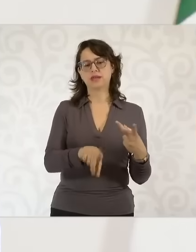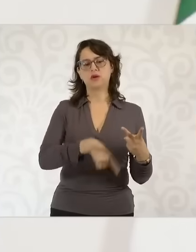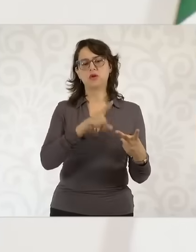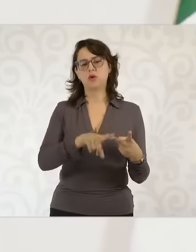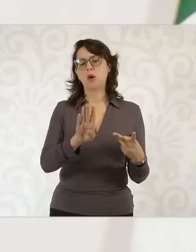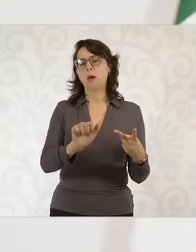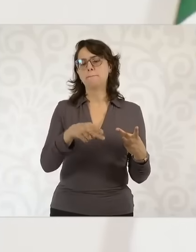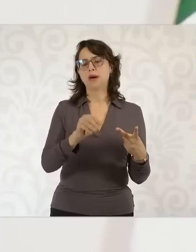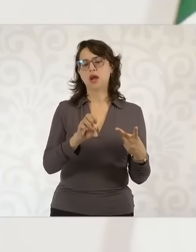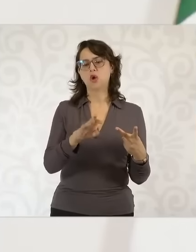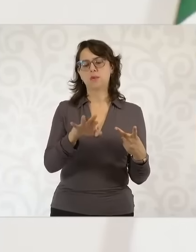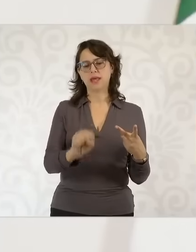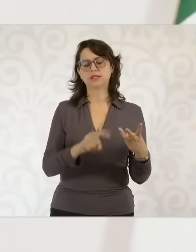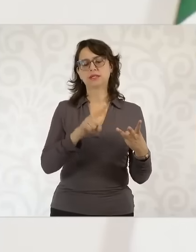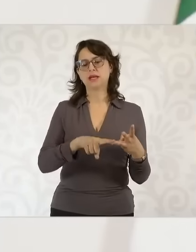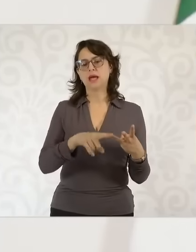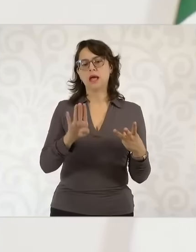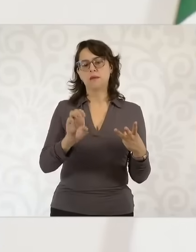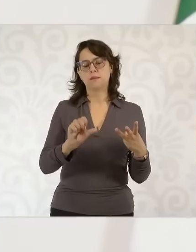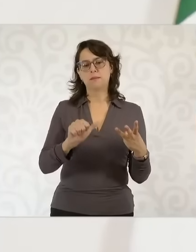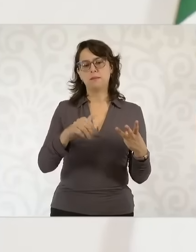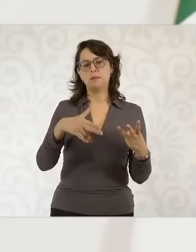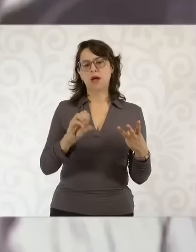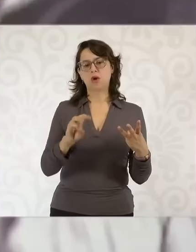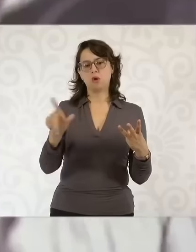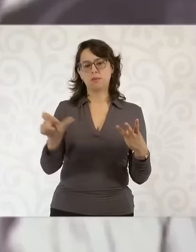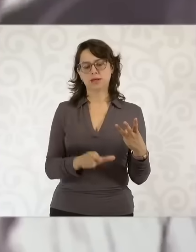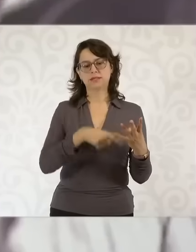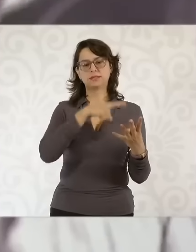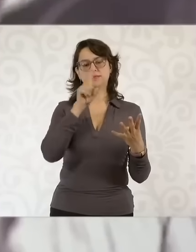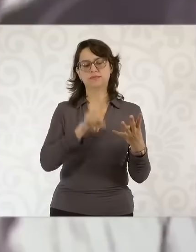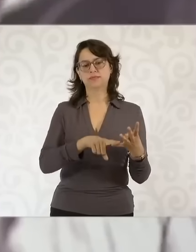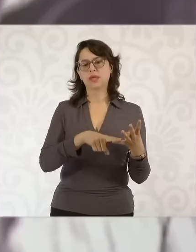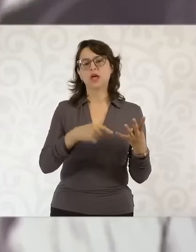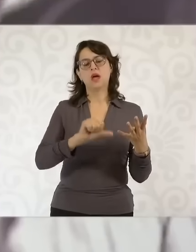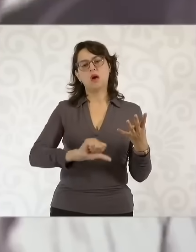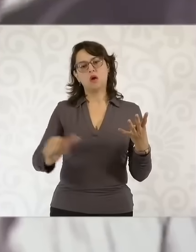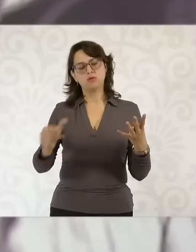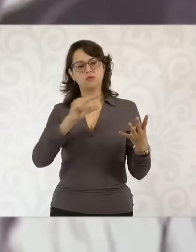por la banca comercial y también por el público inversionista en general.